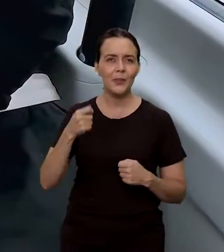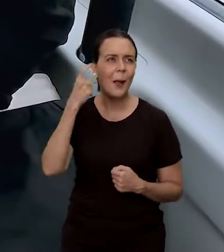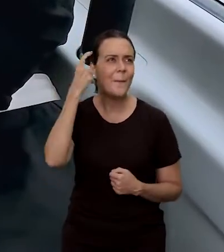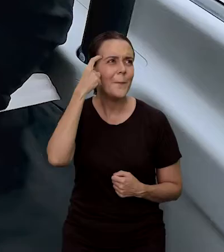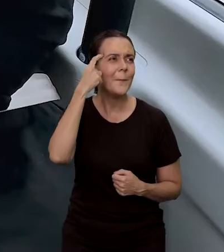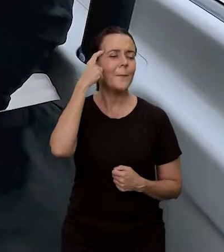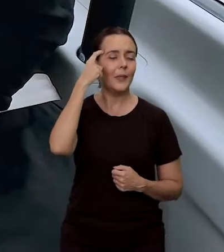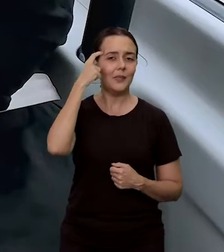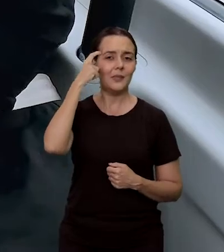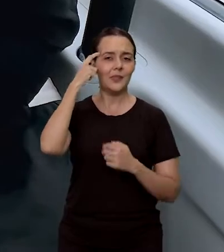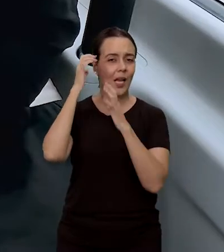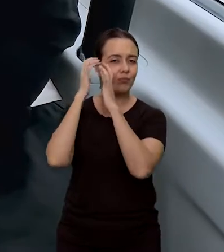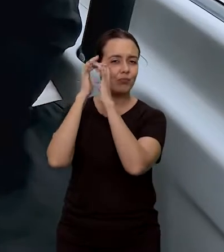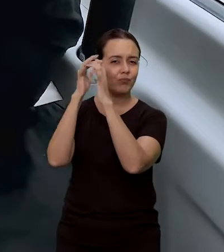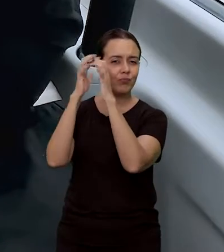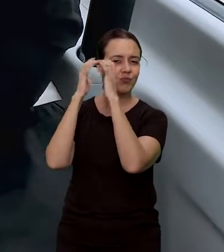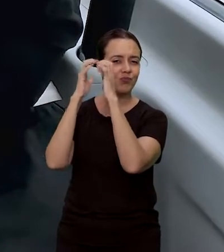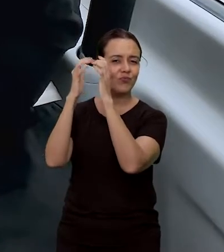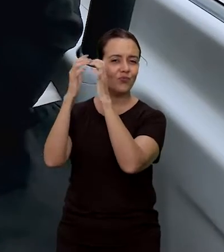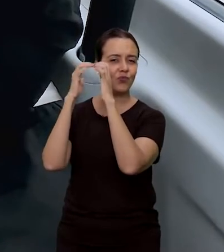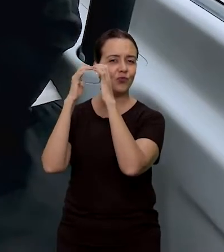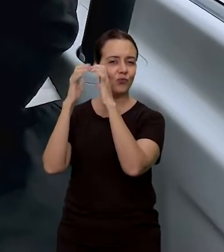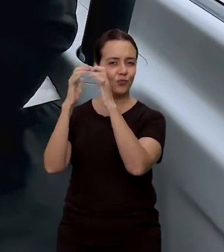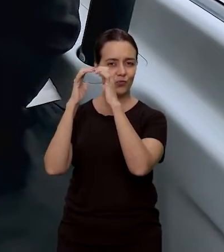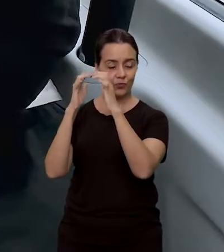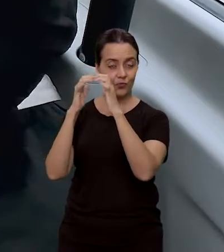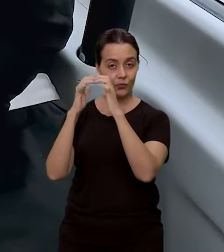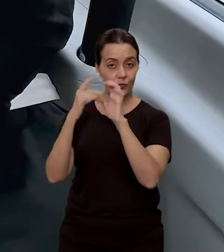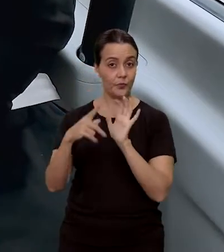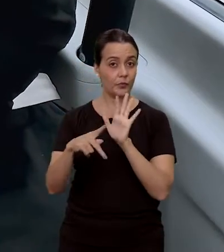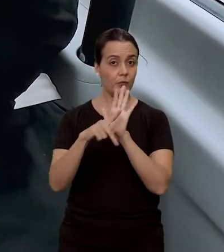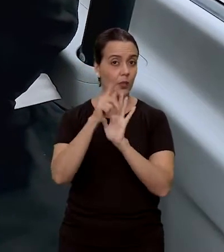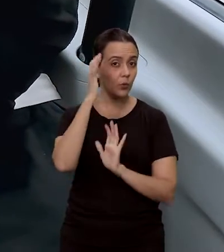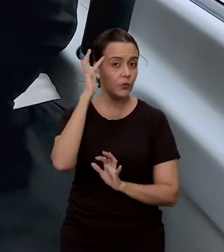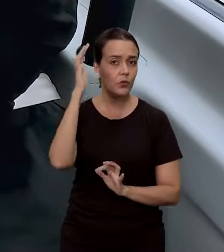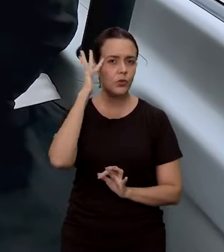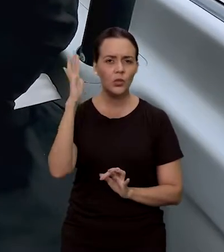produz filosofia, então a filosofia, ela não é um atributo